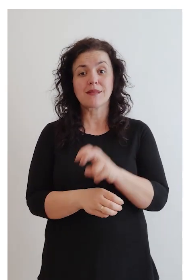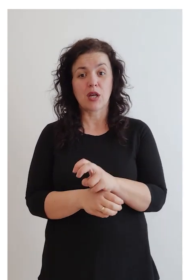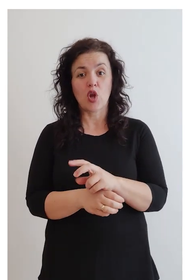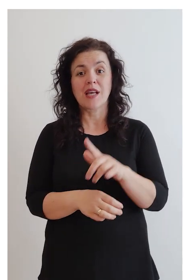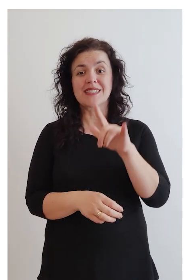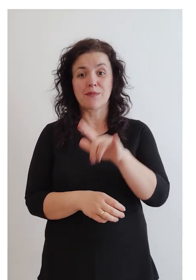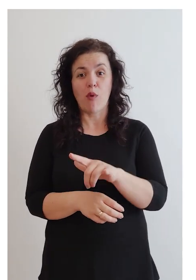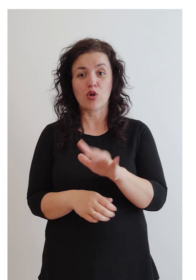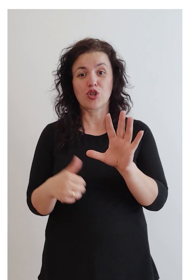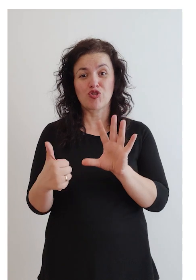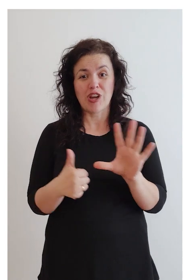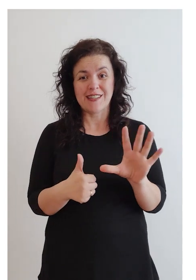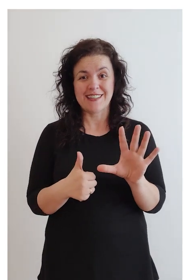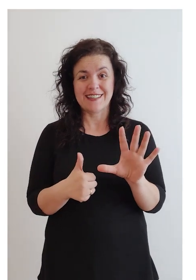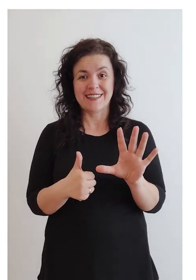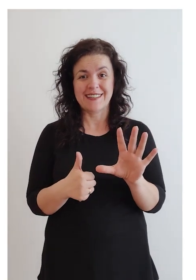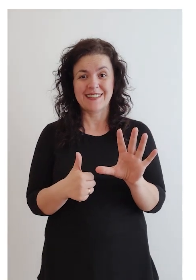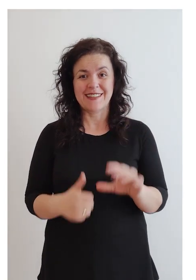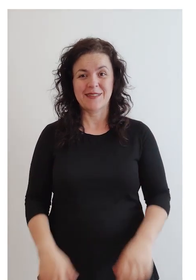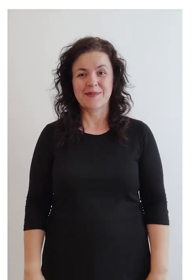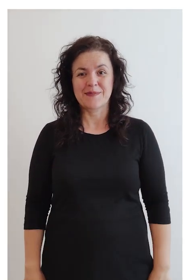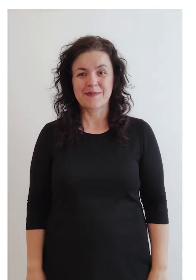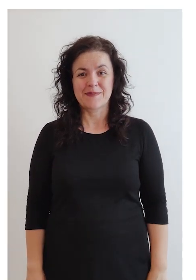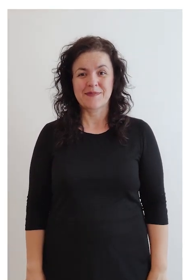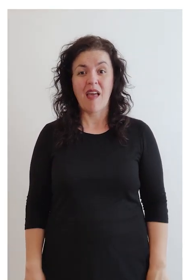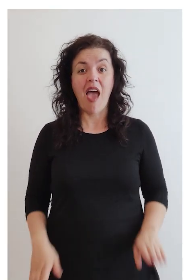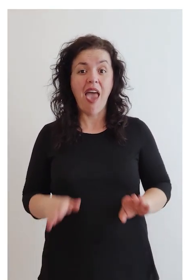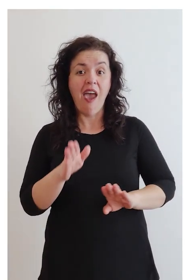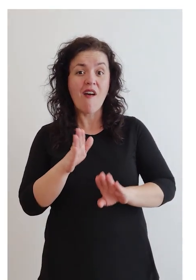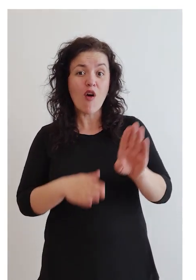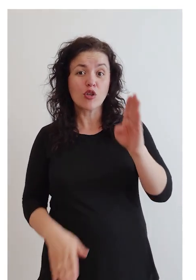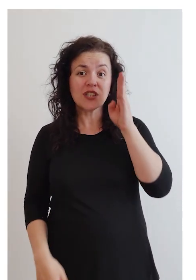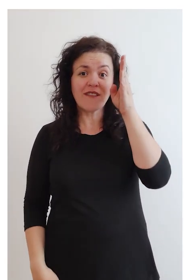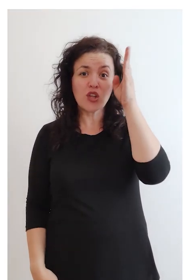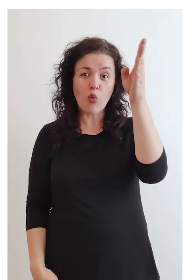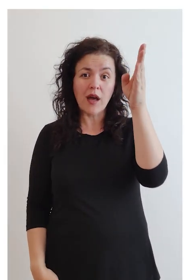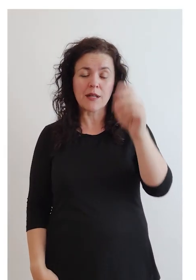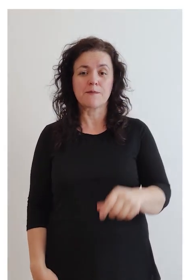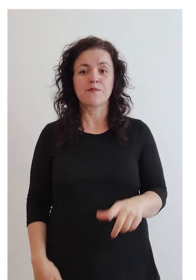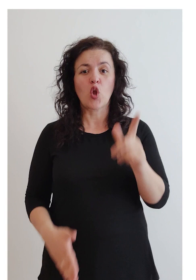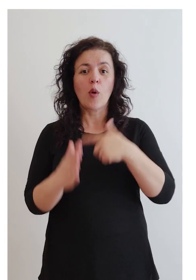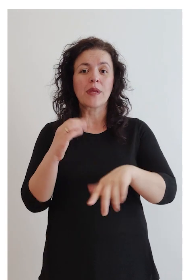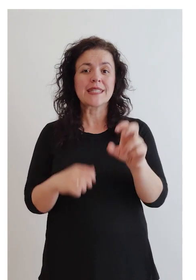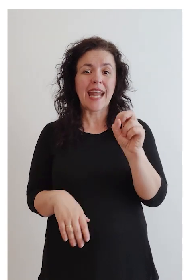În 2013 Comisia Europeană a propus o serie de revizuiri ale regulamentului